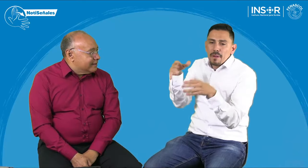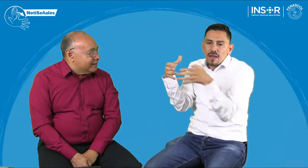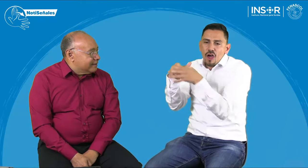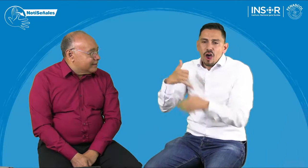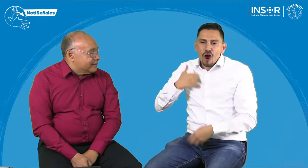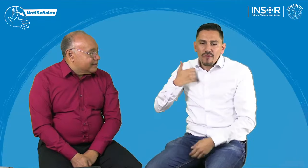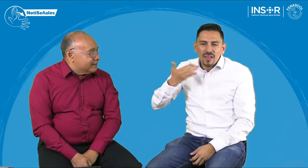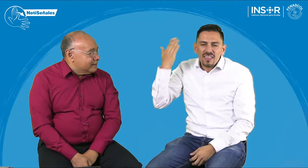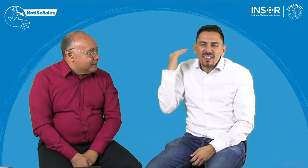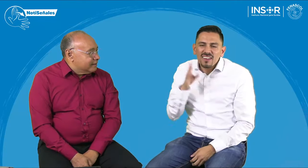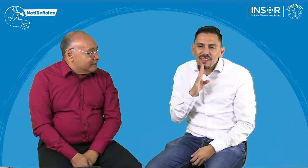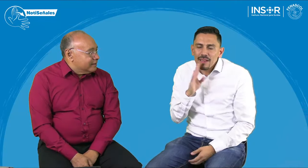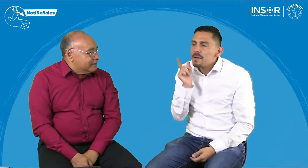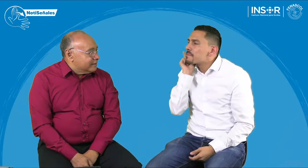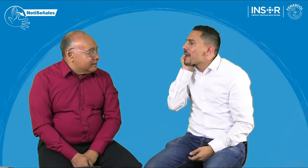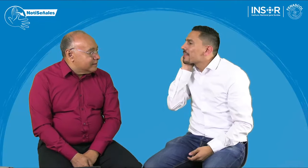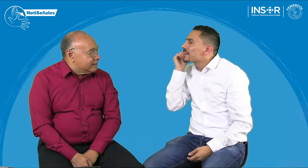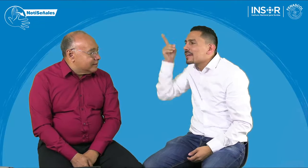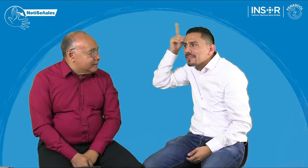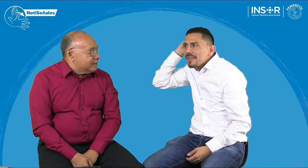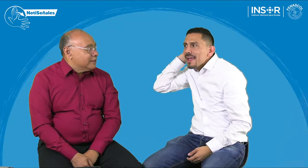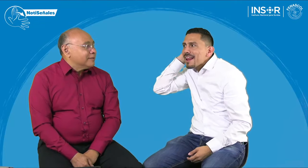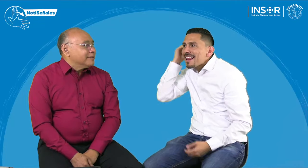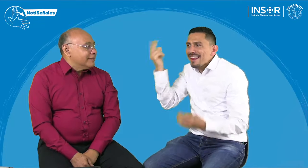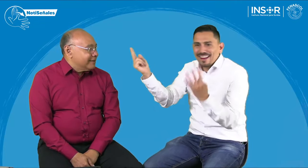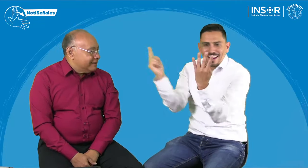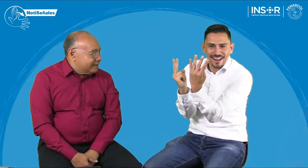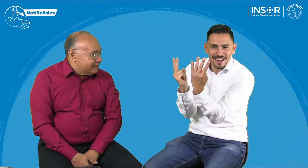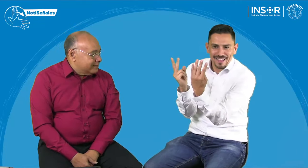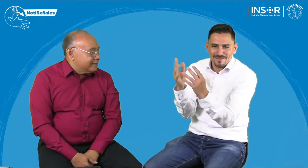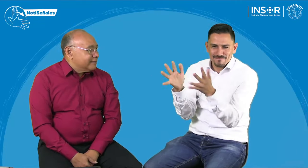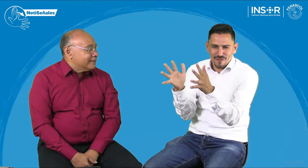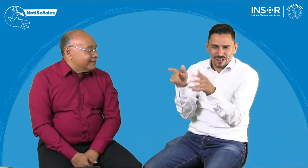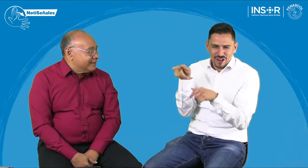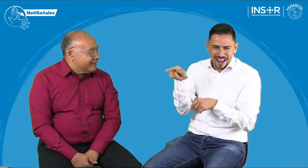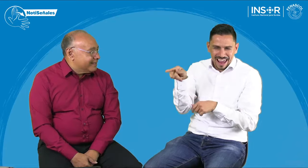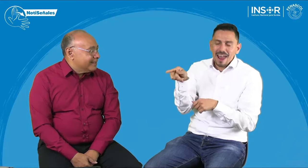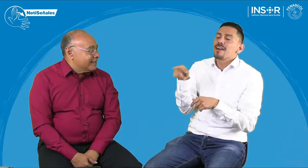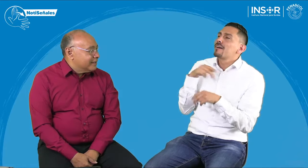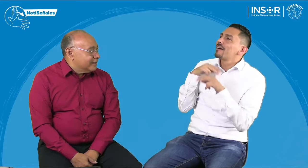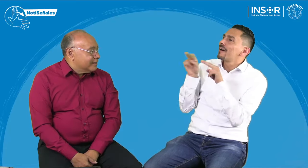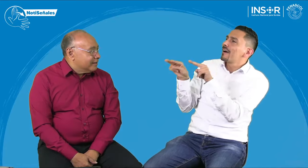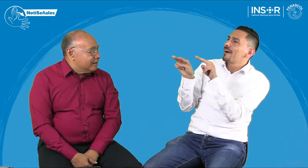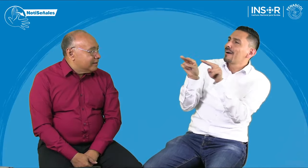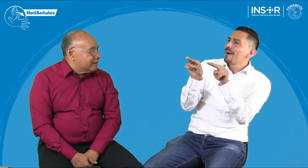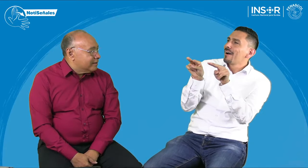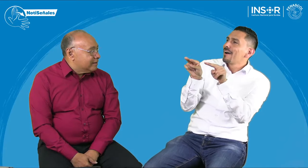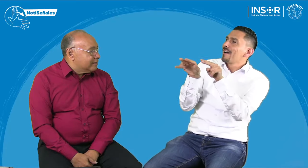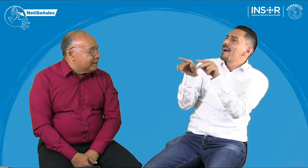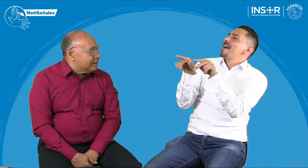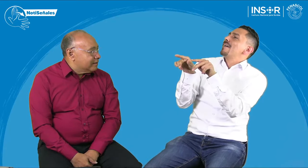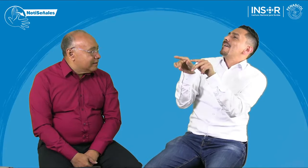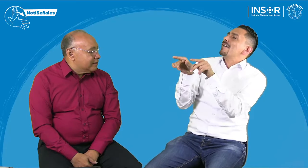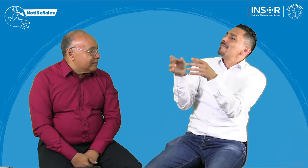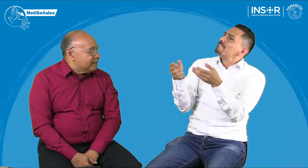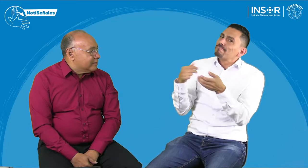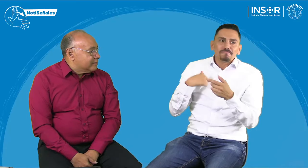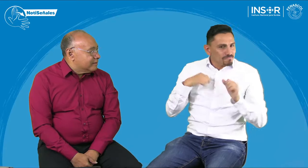Henry José Leal sí la asociación de jóvenes también